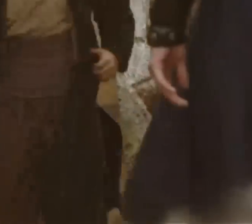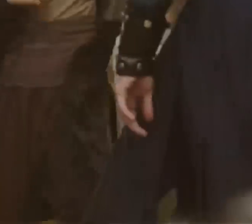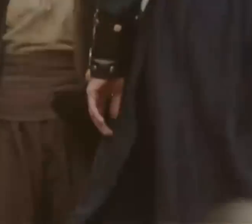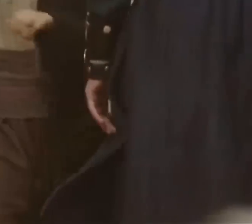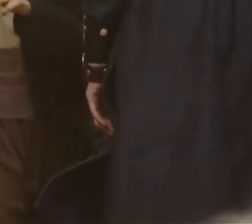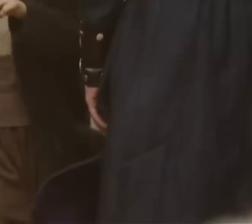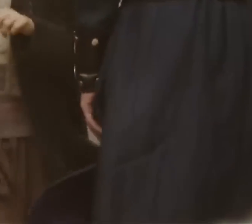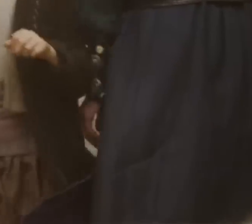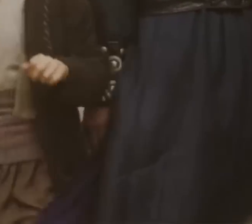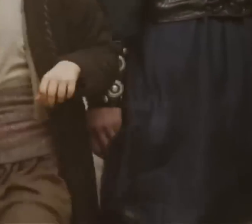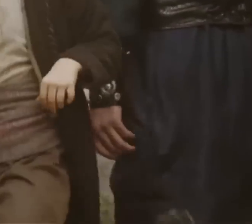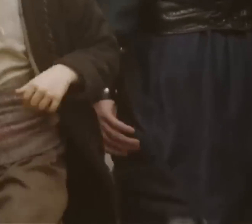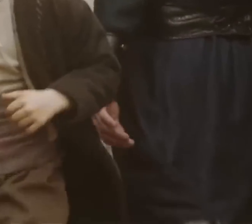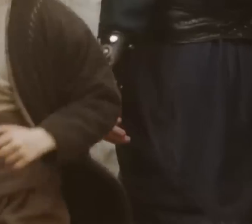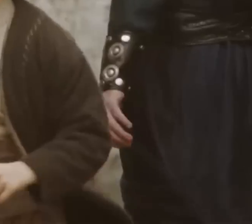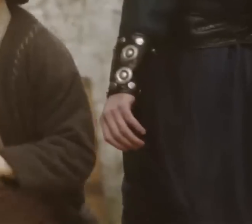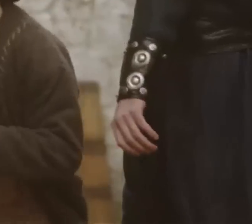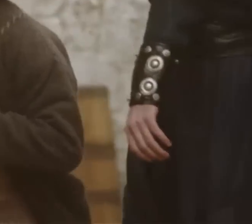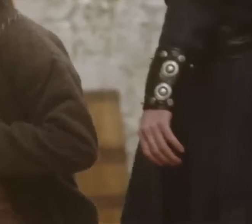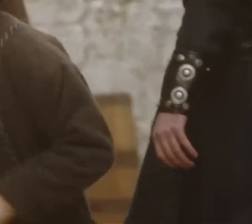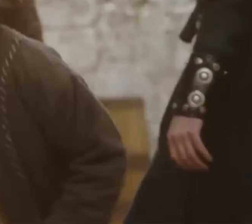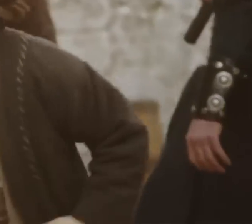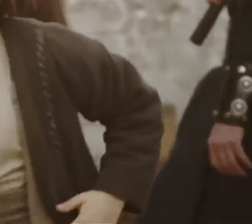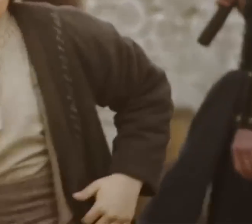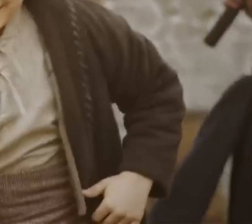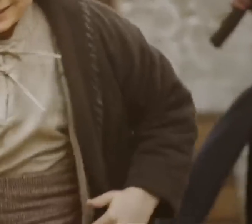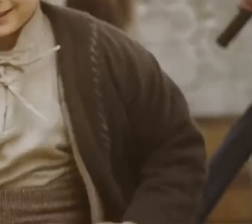(Müzik - Gerilim)